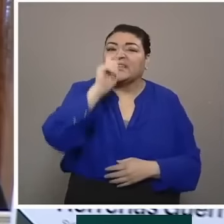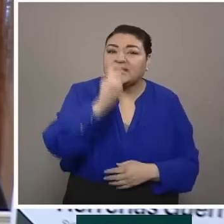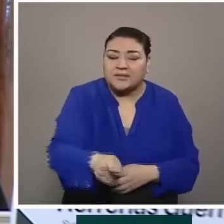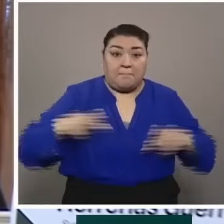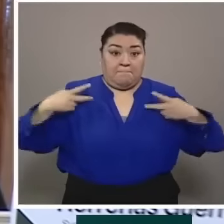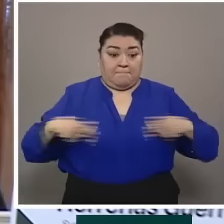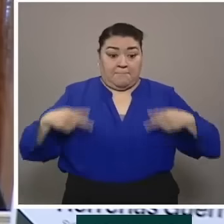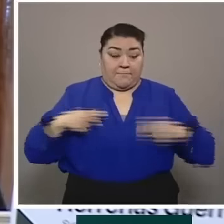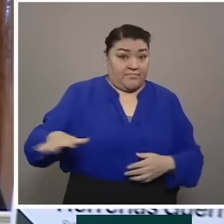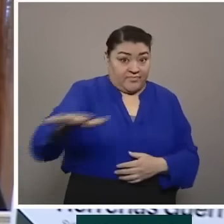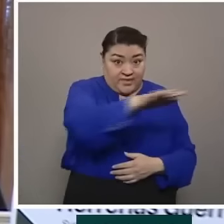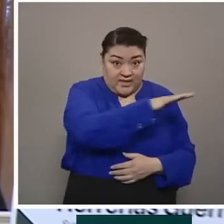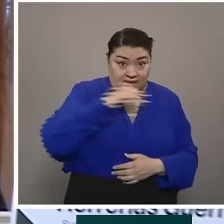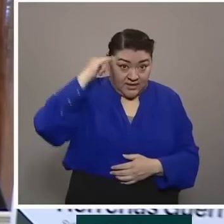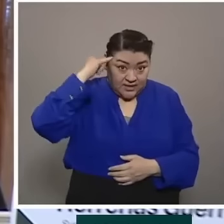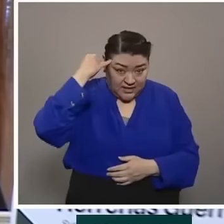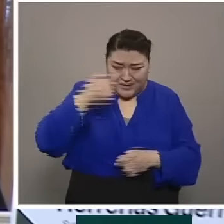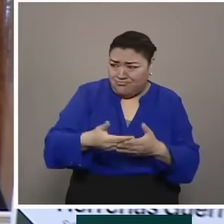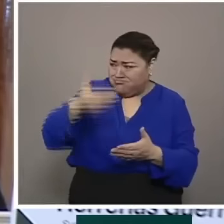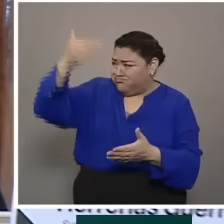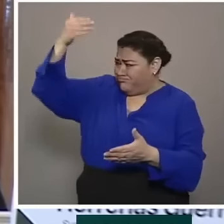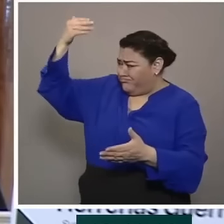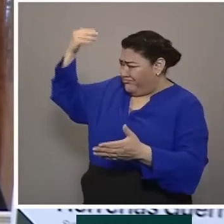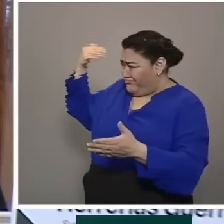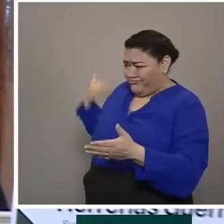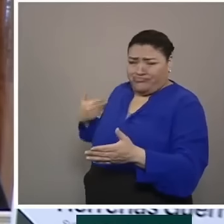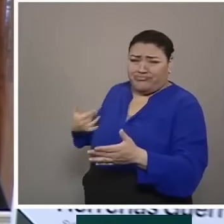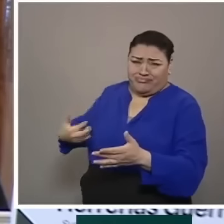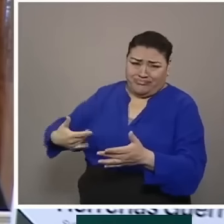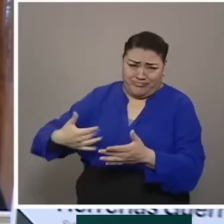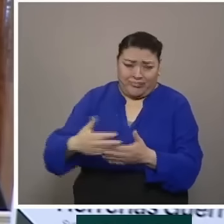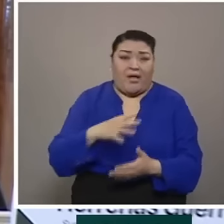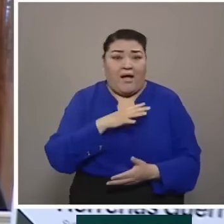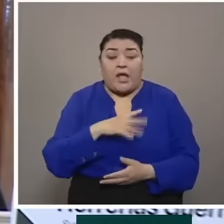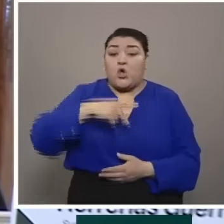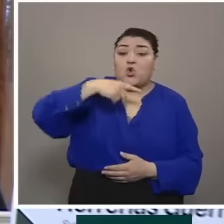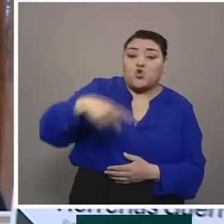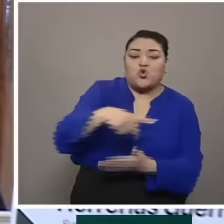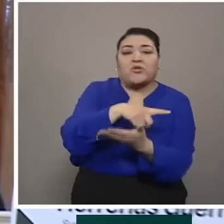que tienen derechos a regirse por sus propios sistemas normativos, conforme sus formas internas